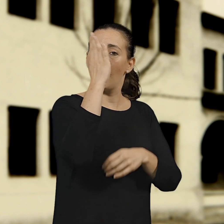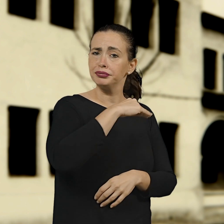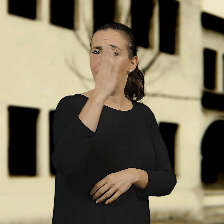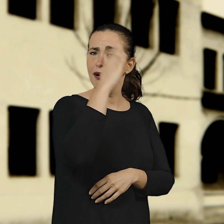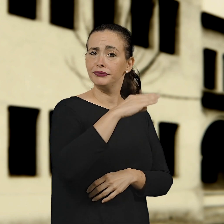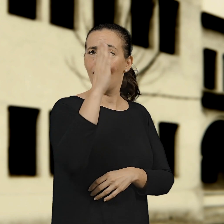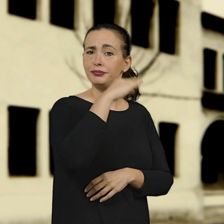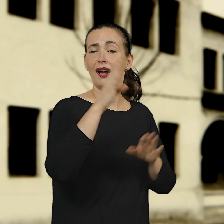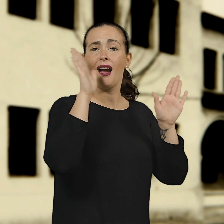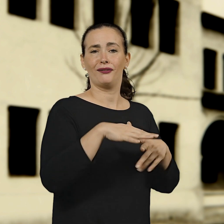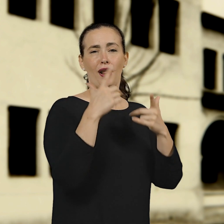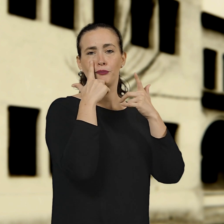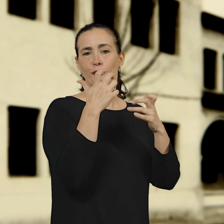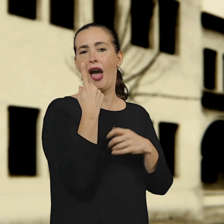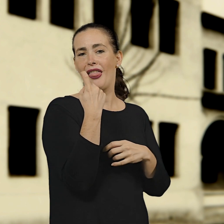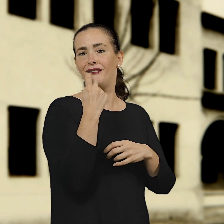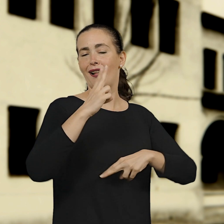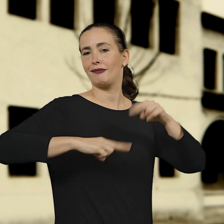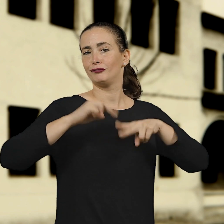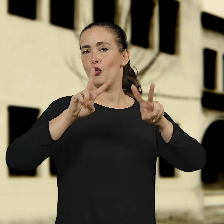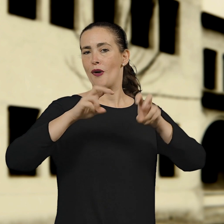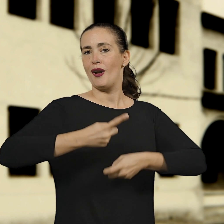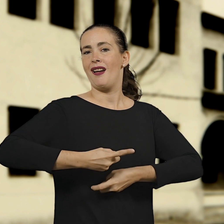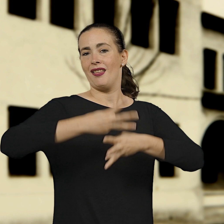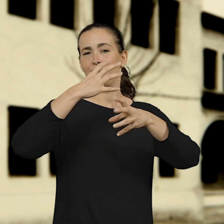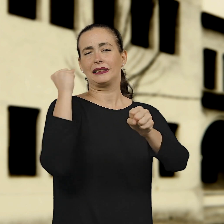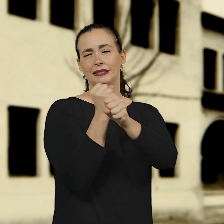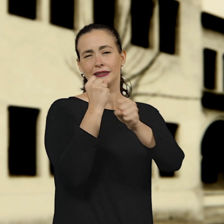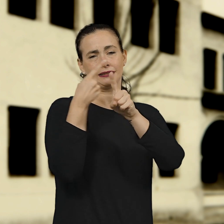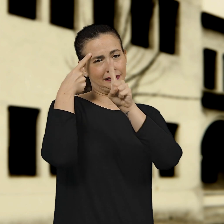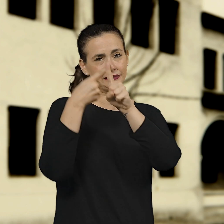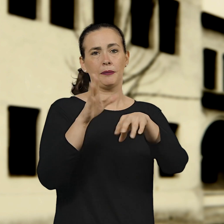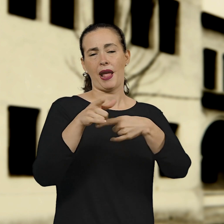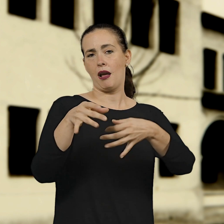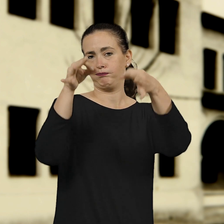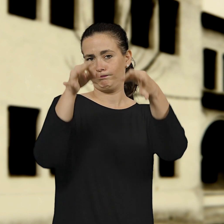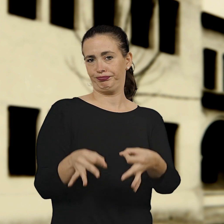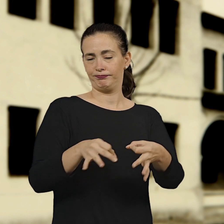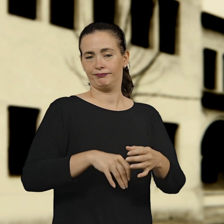es va fer evident que calia construir un nou edifici i treballar per a la seva graduació.